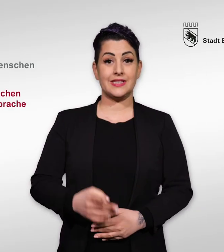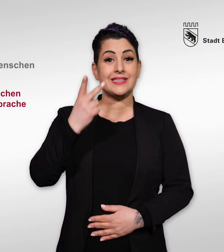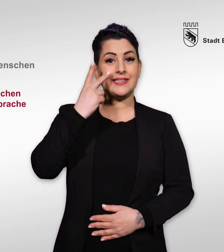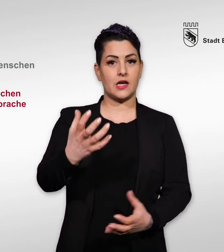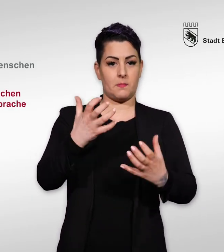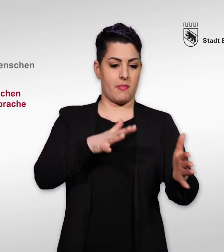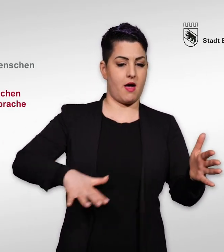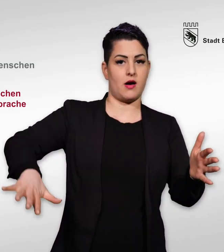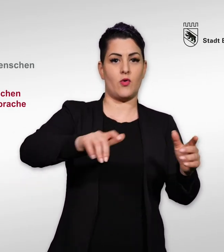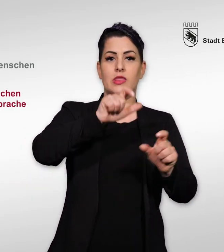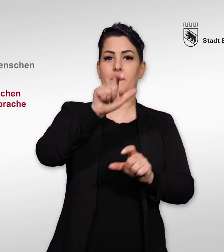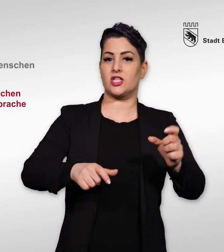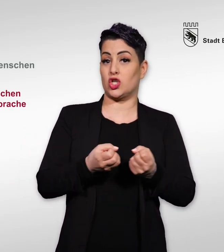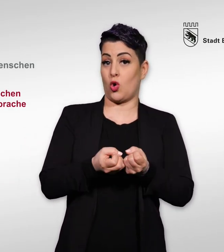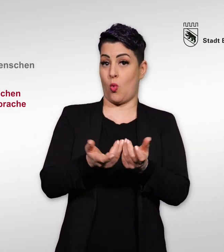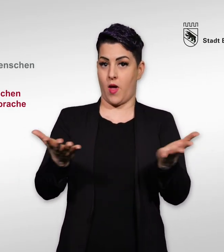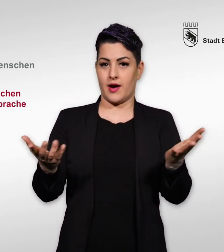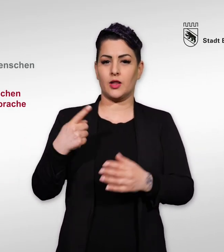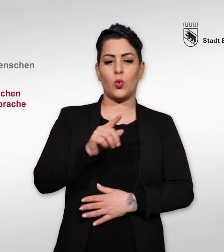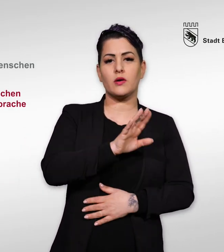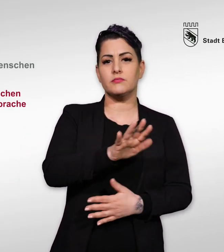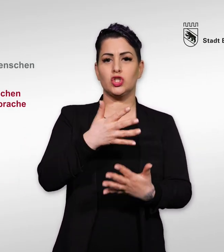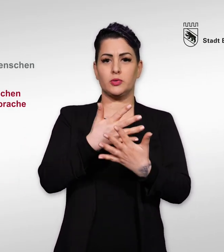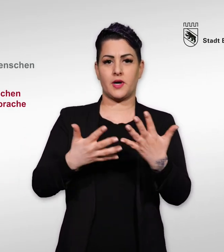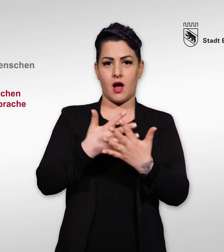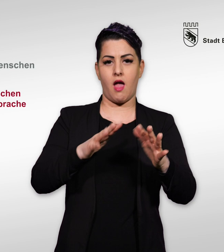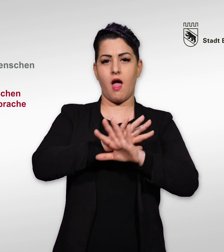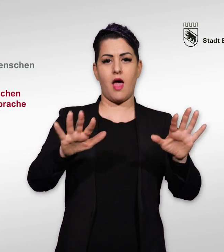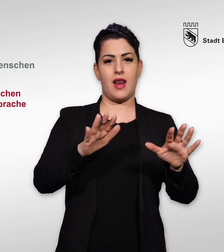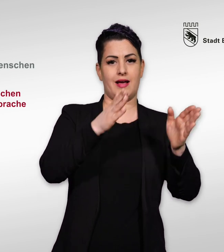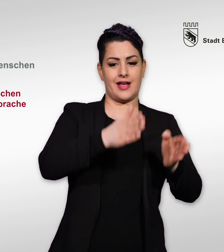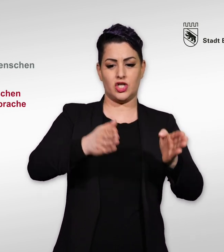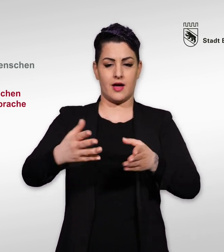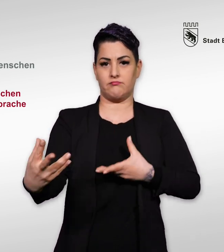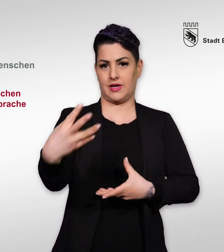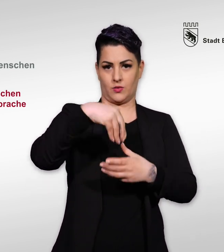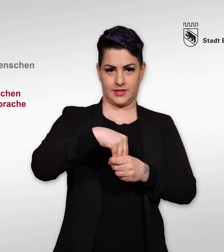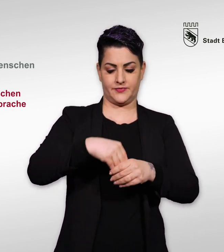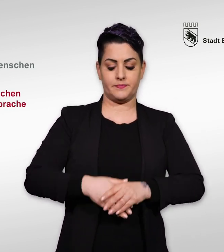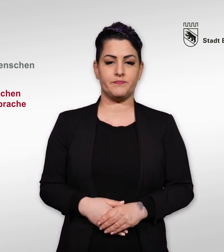Sichtbarkeit von queeren Menschen durch geschlechterinklusive Sprache